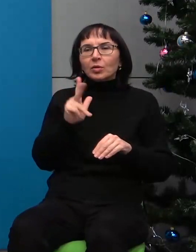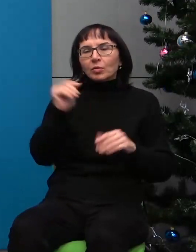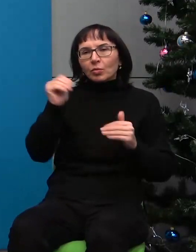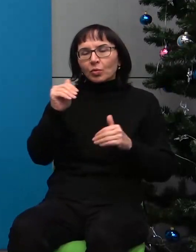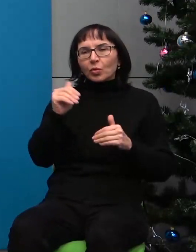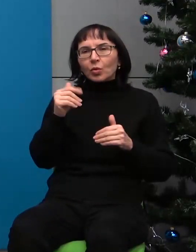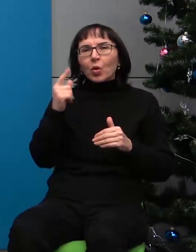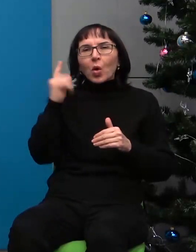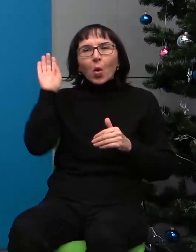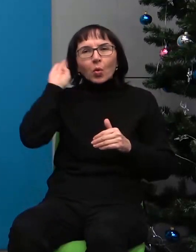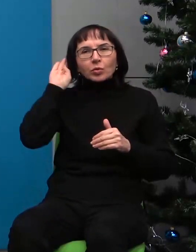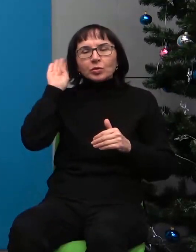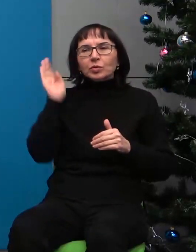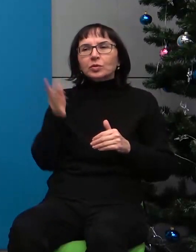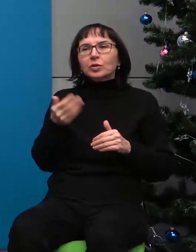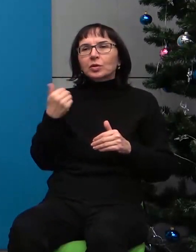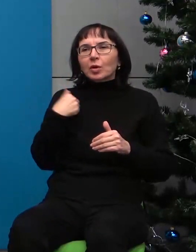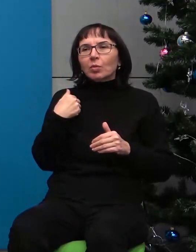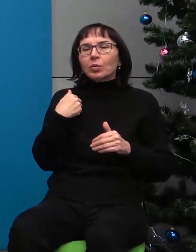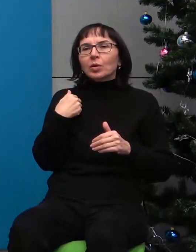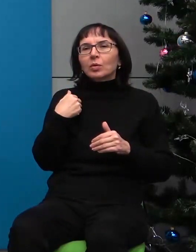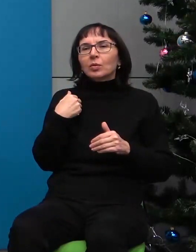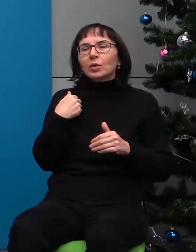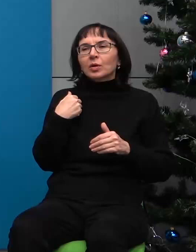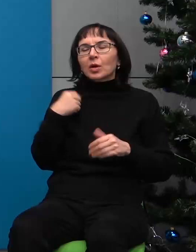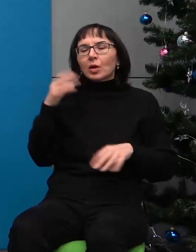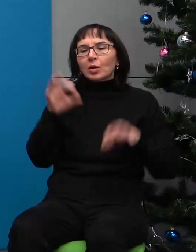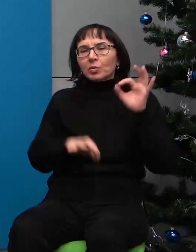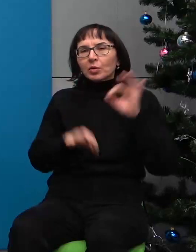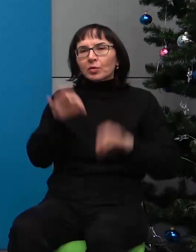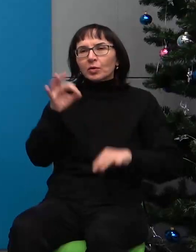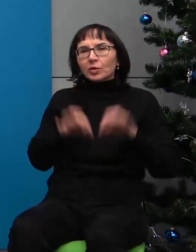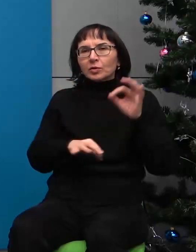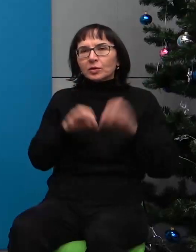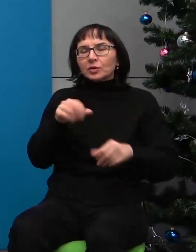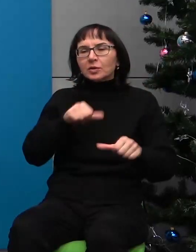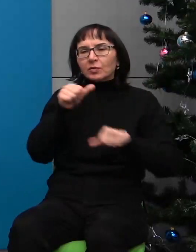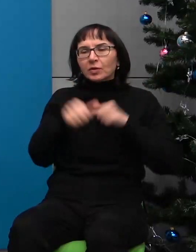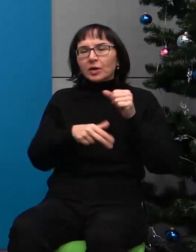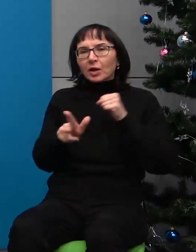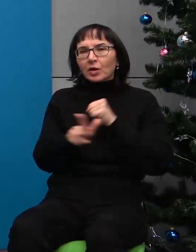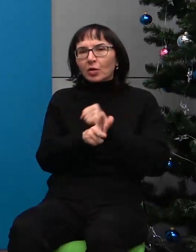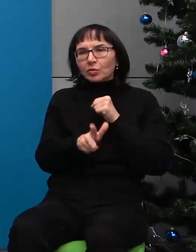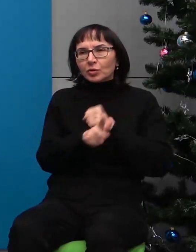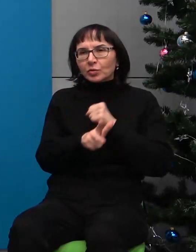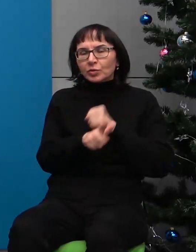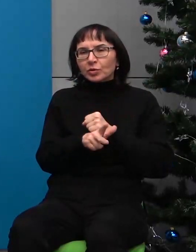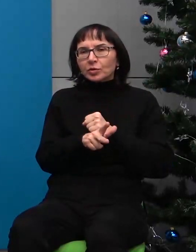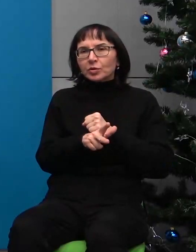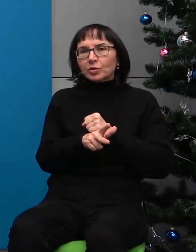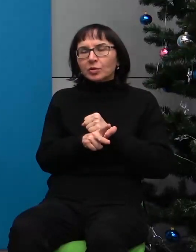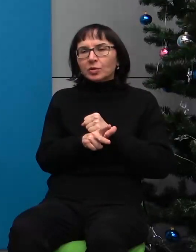To był jeden z najgłodniejszych procesów w latach 80. na świecie. Na procesie Klausa Barbiego w Lijonie w 87. roku